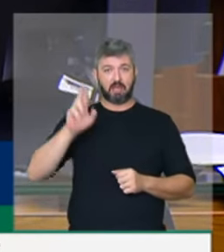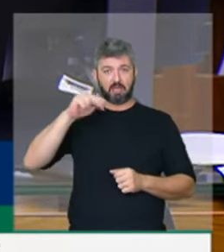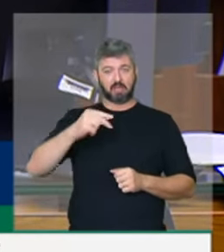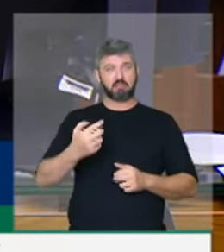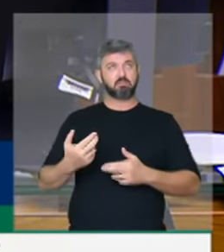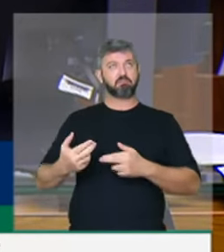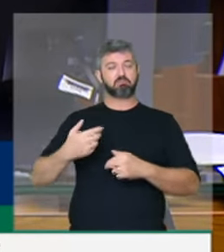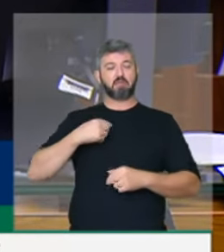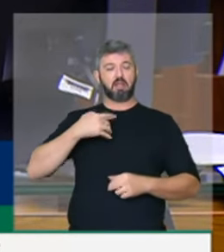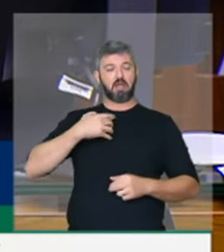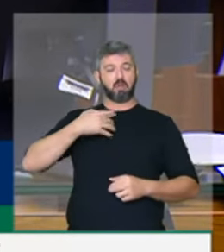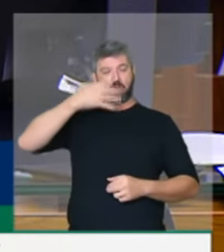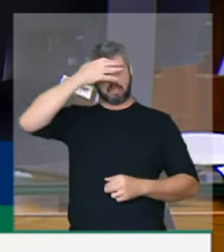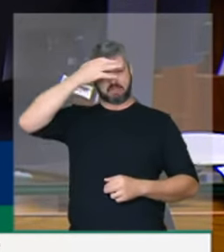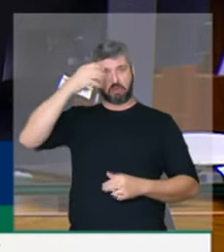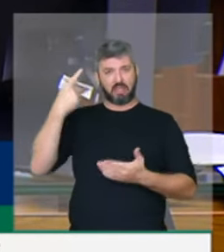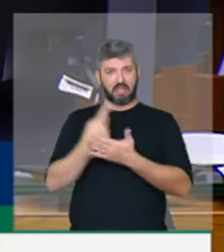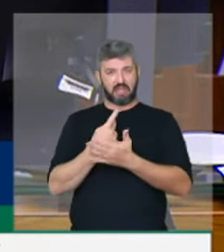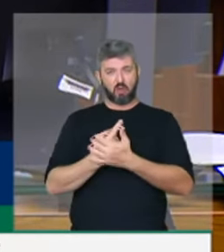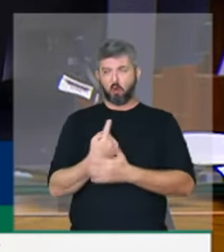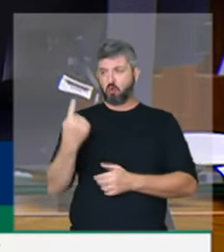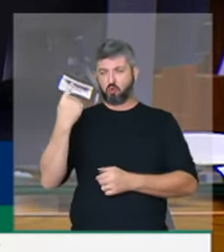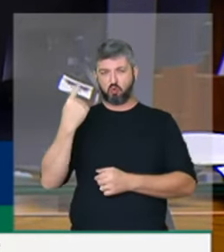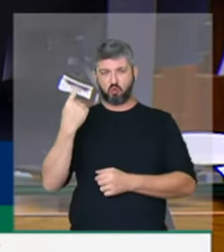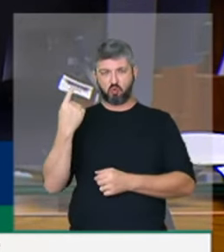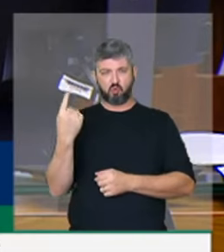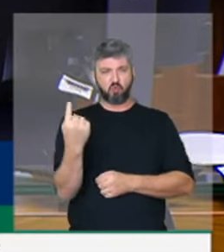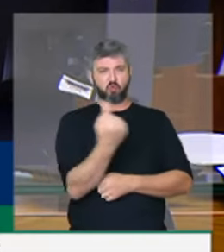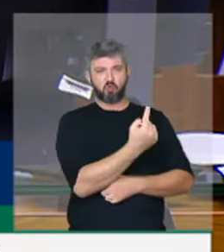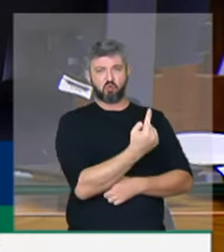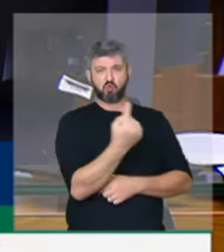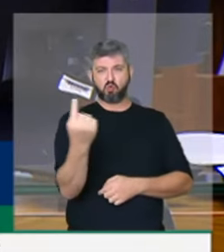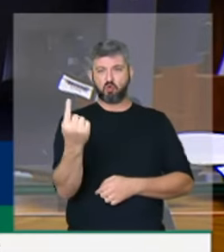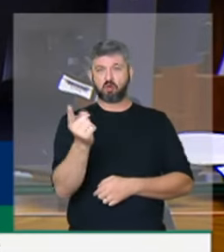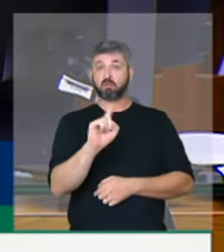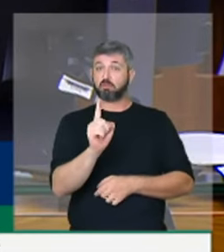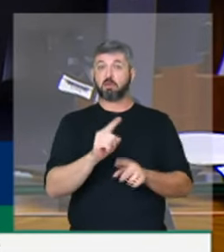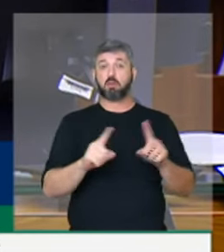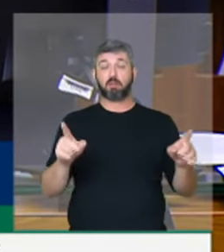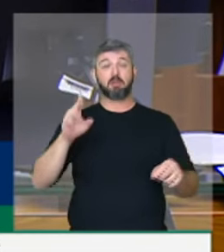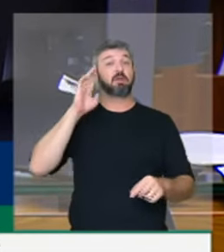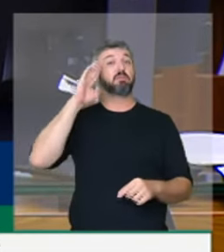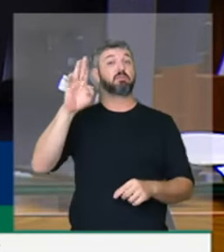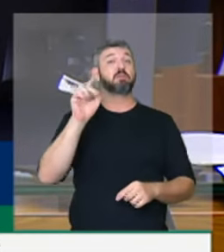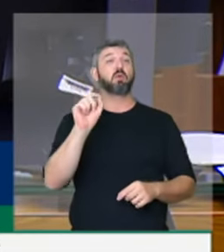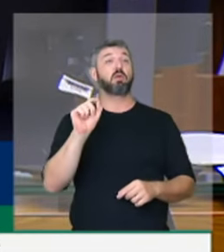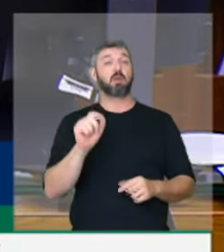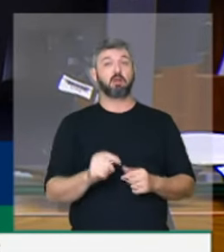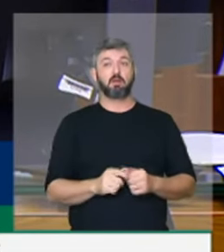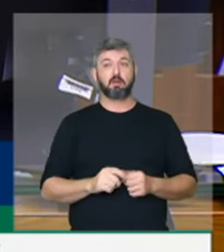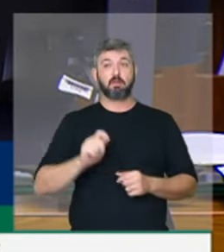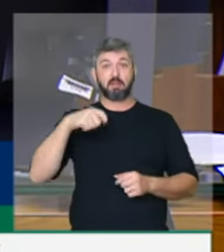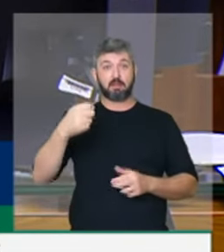SÓ . SEM DÚVIDA, MAS, ACIMA DE TUDO, OS QUE TÊM MAIS RESPONSABILIDADE TÊM MAIOR OBRIGAÇÃO DE ERRAR MENOS E